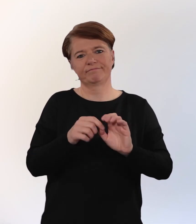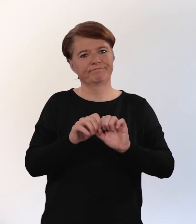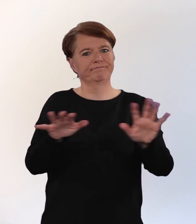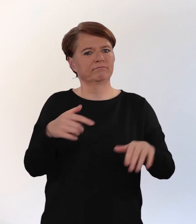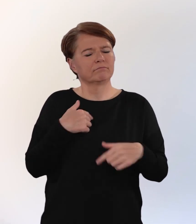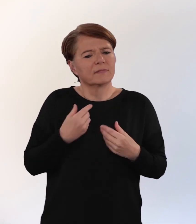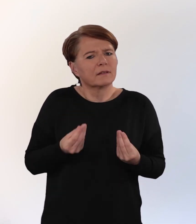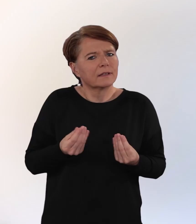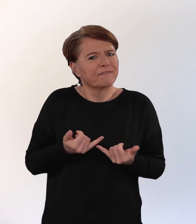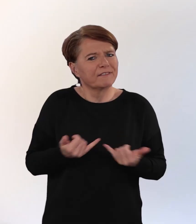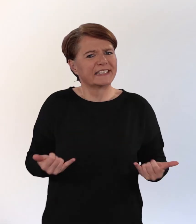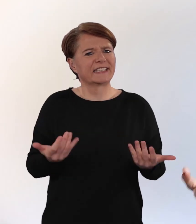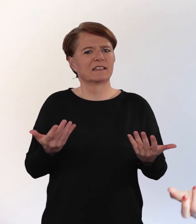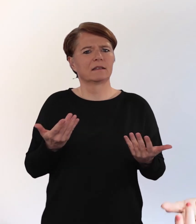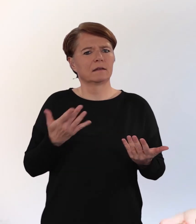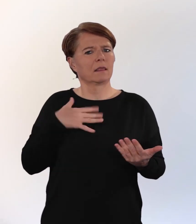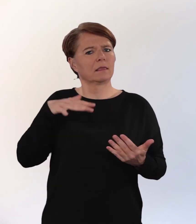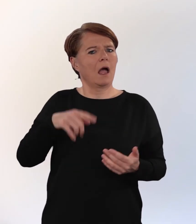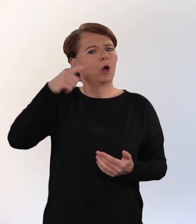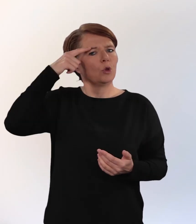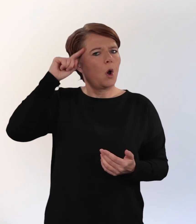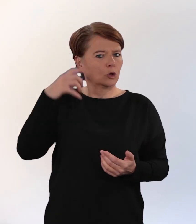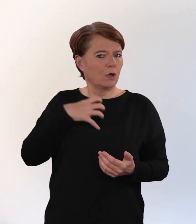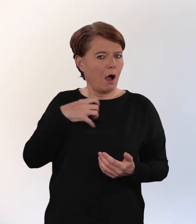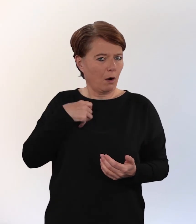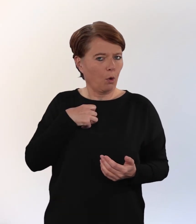Weil ich spüre, durch meine neurologische Erkrankung,